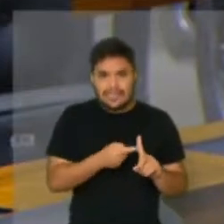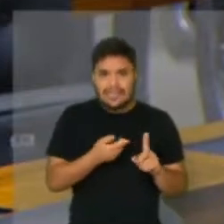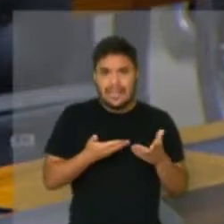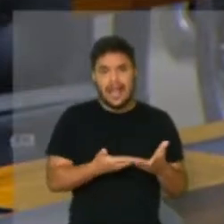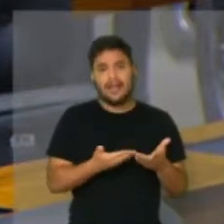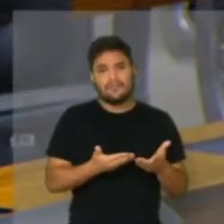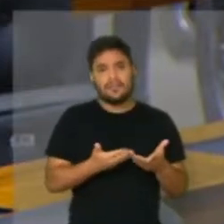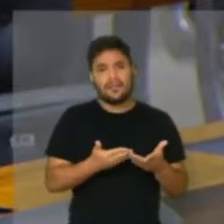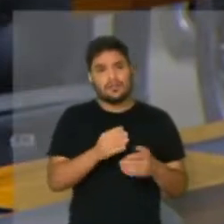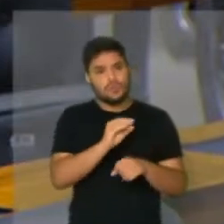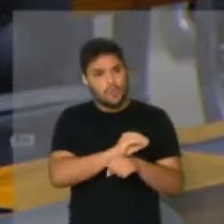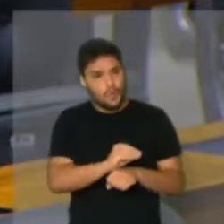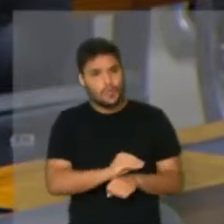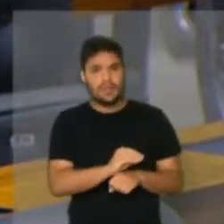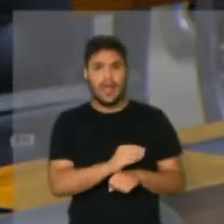NÓS NÃO PODEMOS ADMITIR